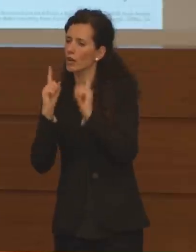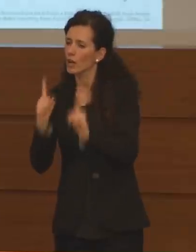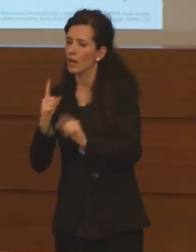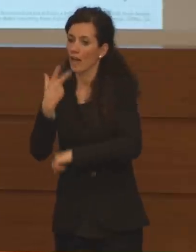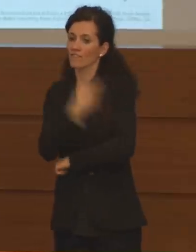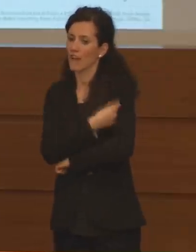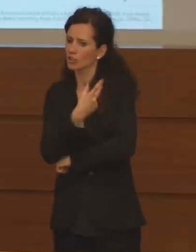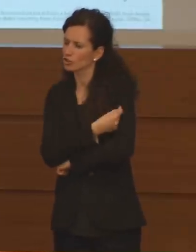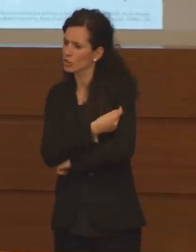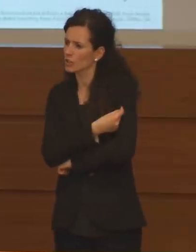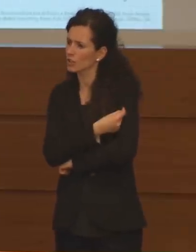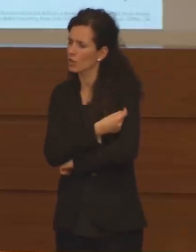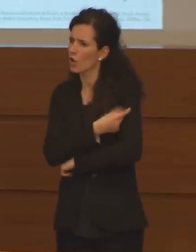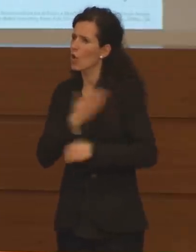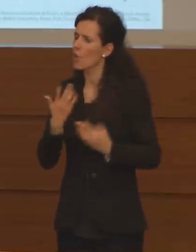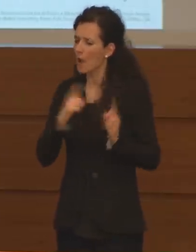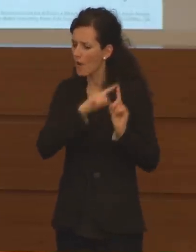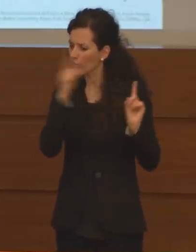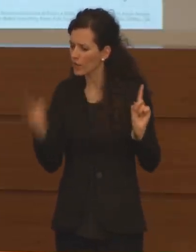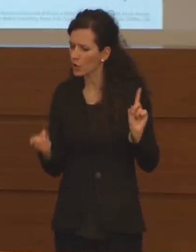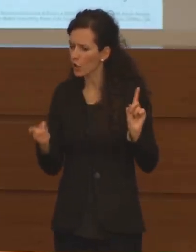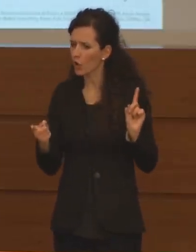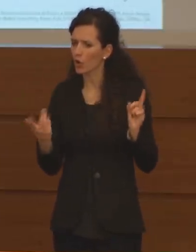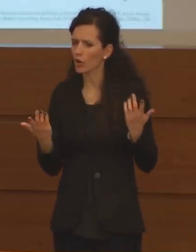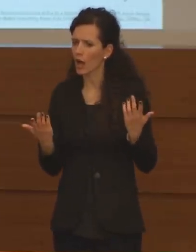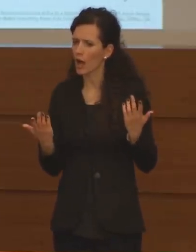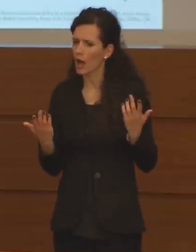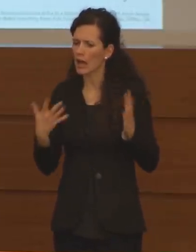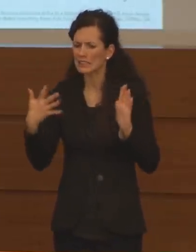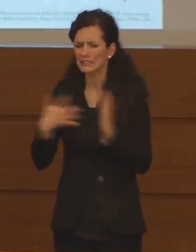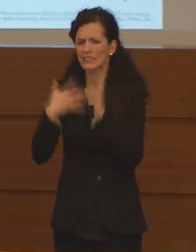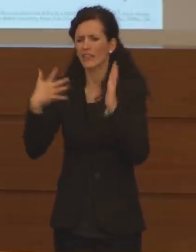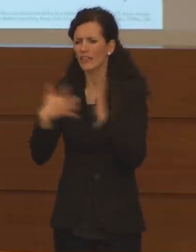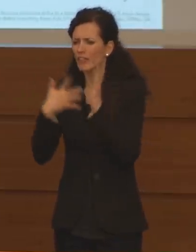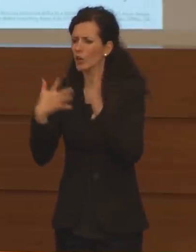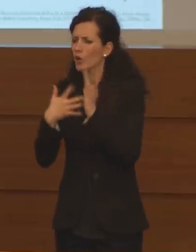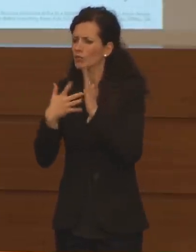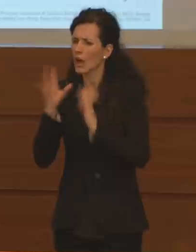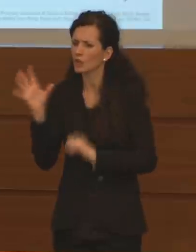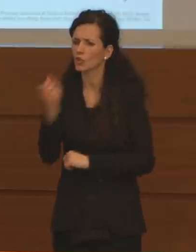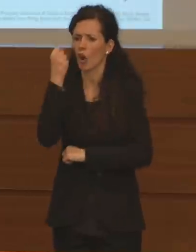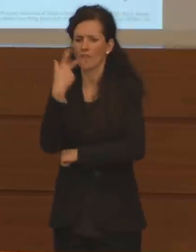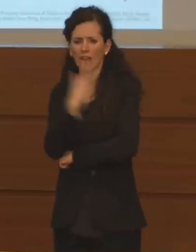a che punto siamo, qual è la difficoltà di trovare un vaccino per il coronavirus?